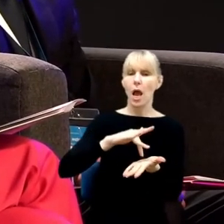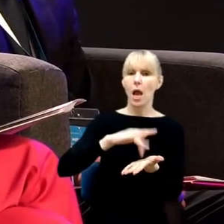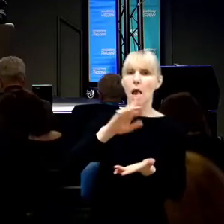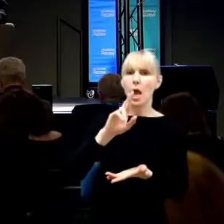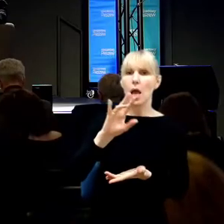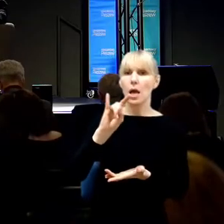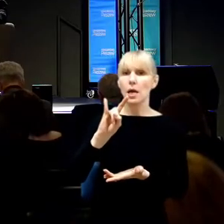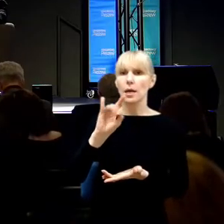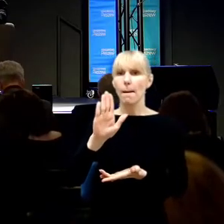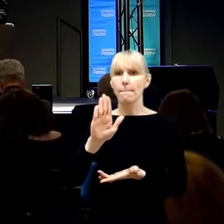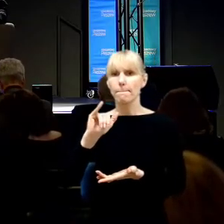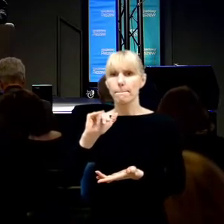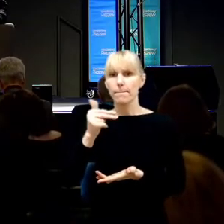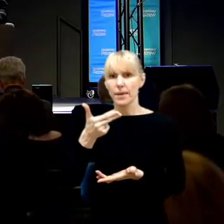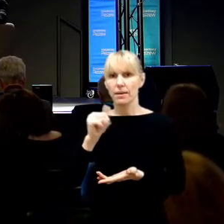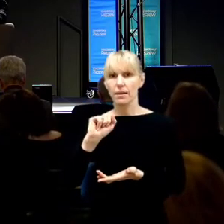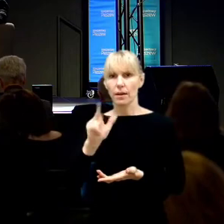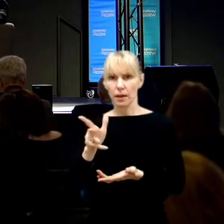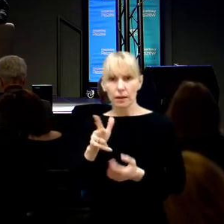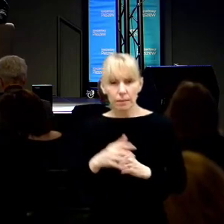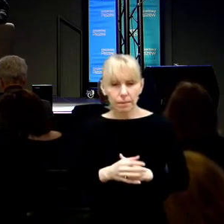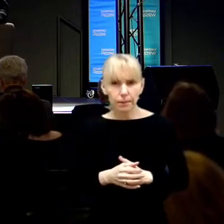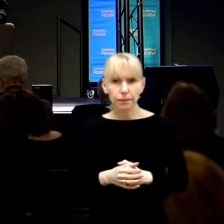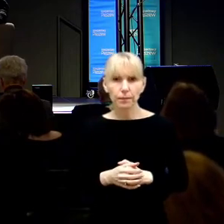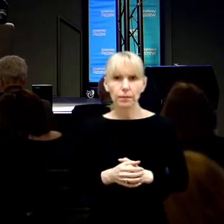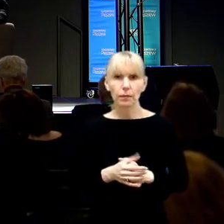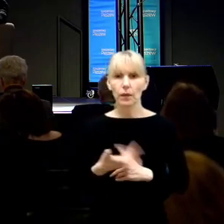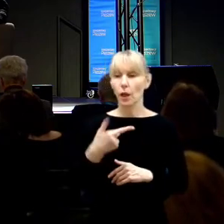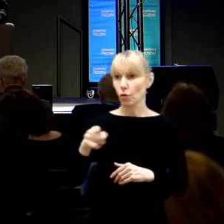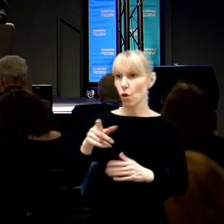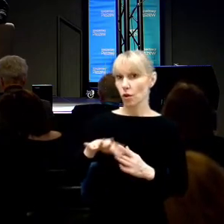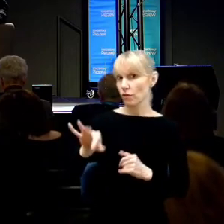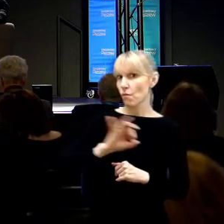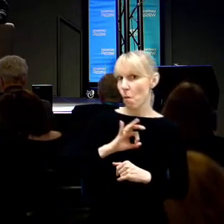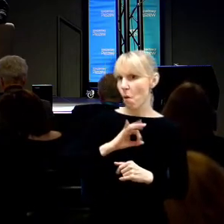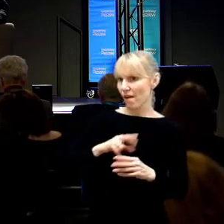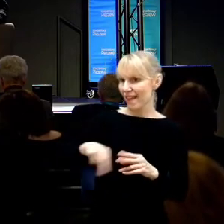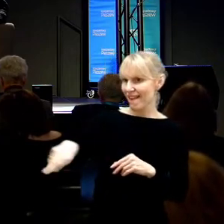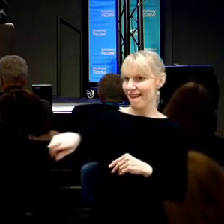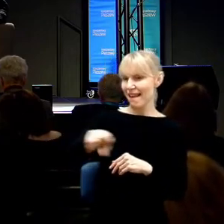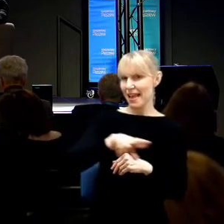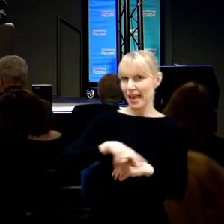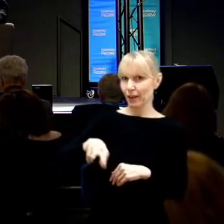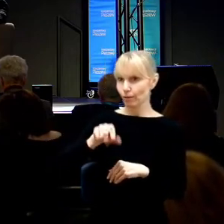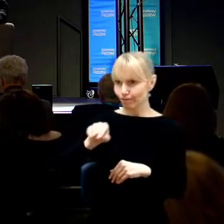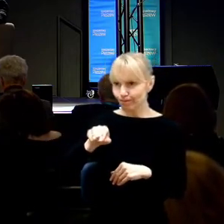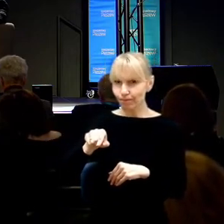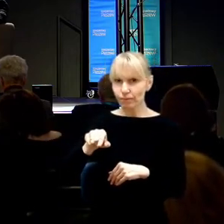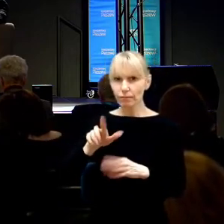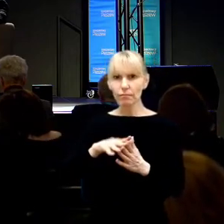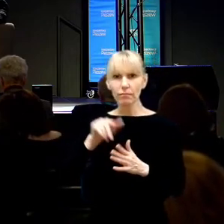o północy, a Rybnik jest w moim regionie, gdzie znowu jest bardzo kreatywne podejście